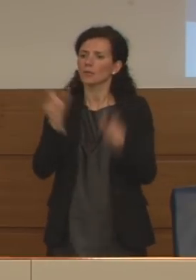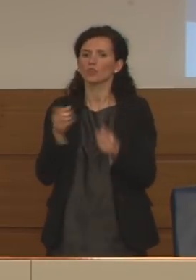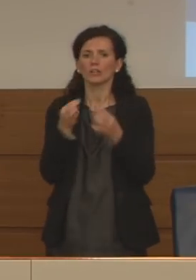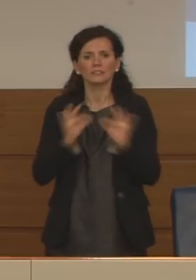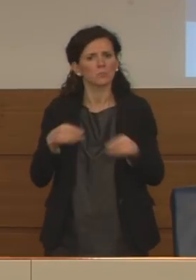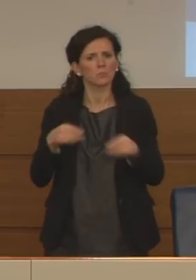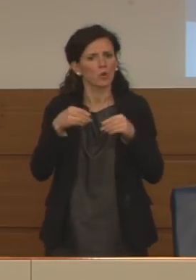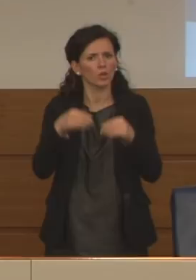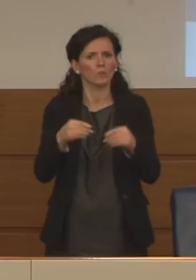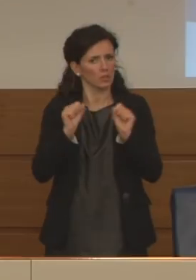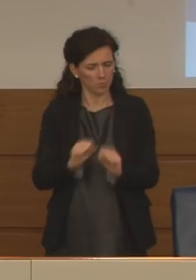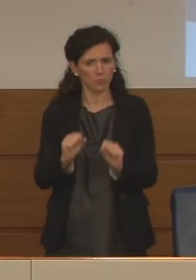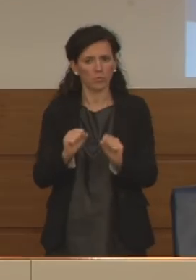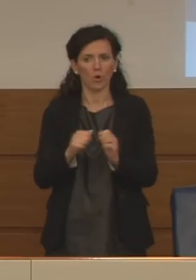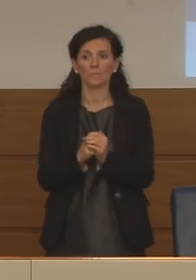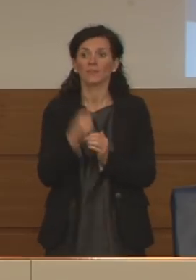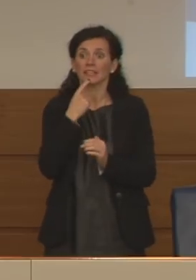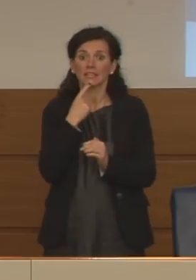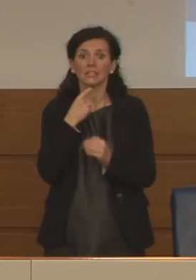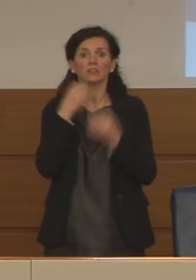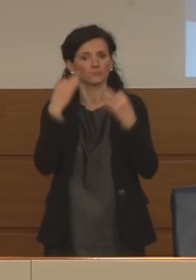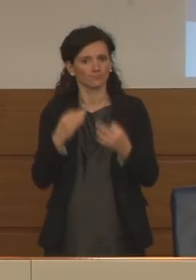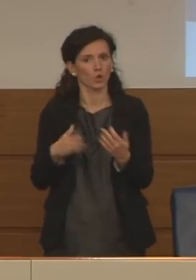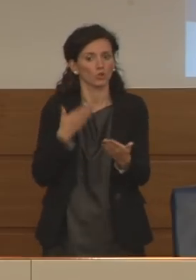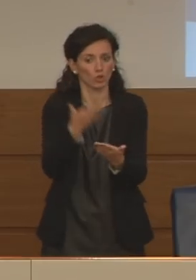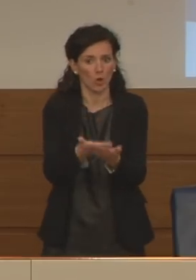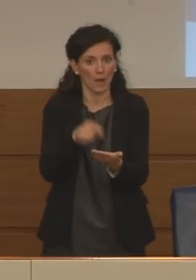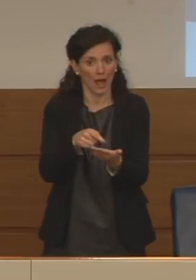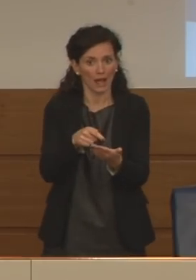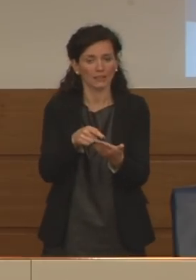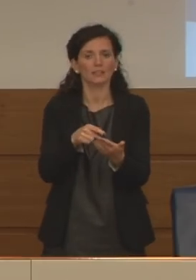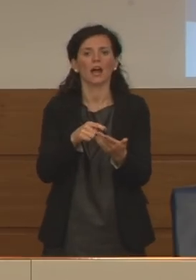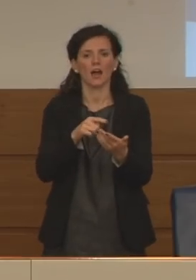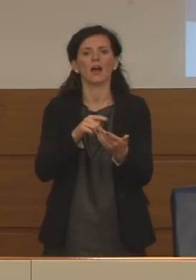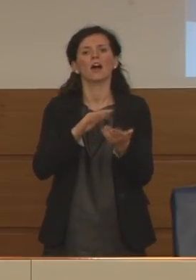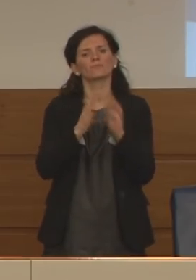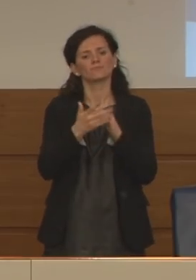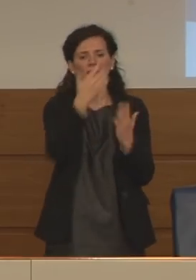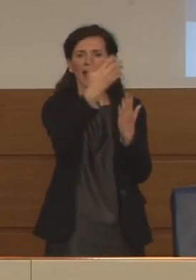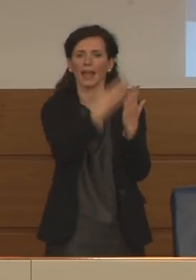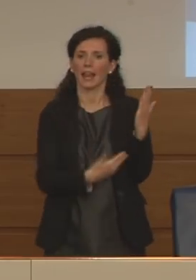Tutti coloro che faranno domanda finiranno in un elenco di volontari che